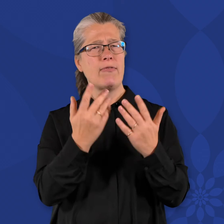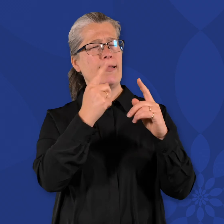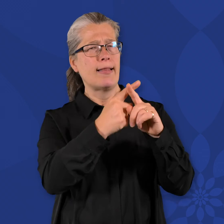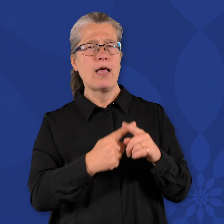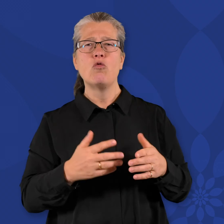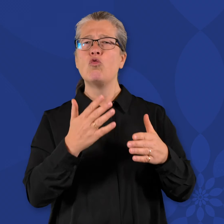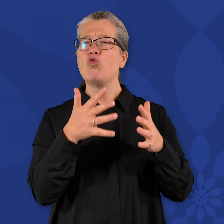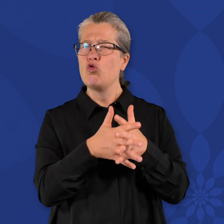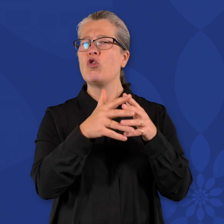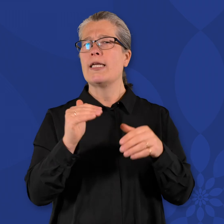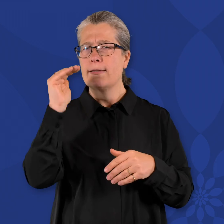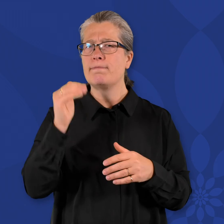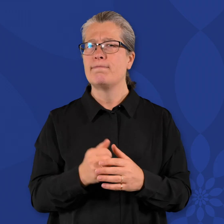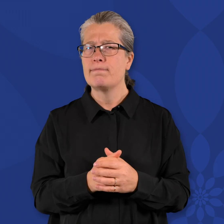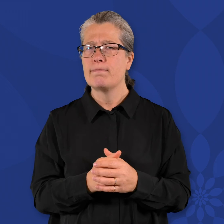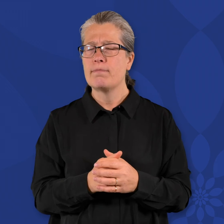flera preciseringar i planen.